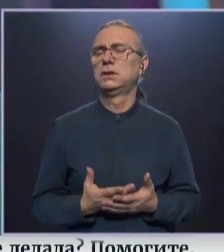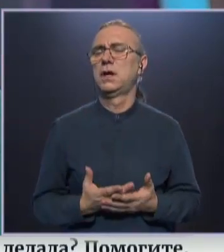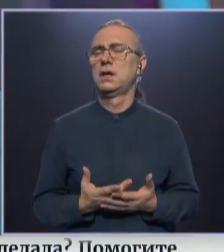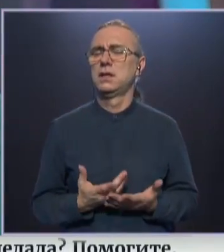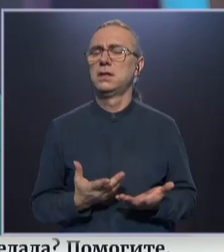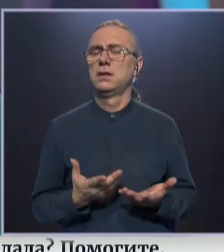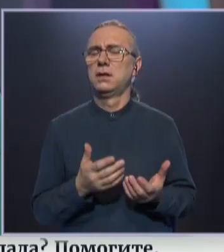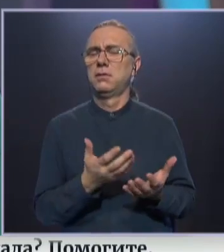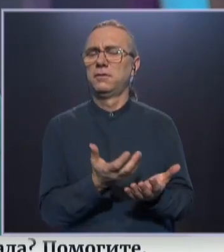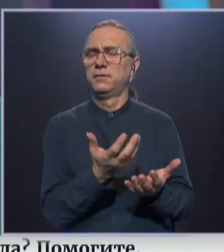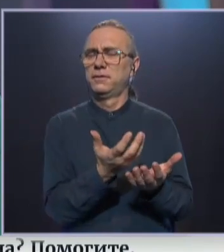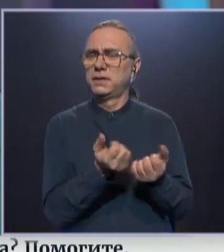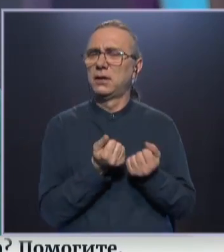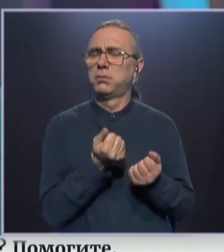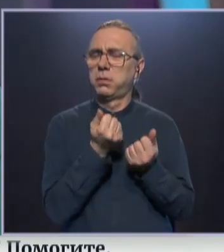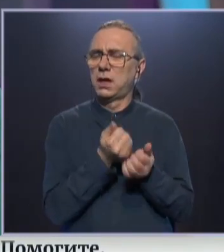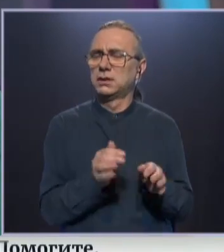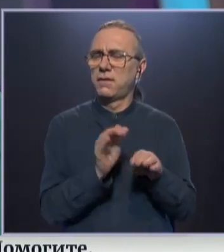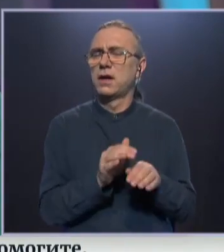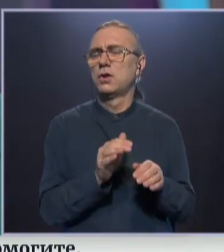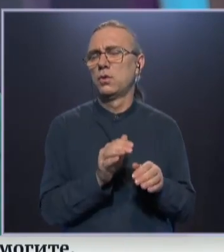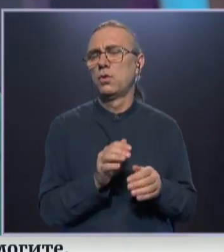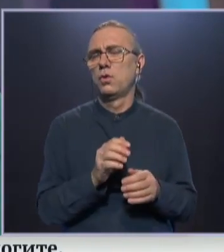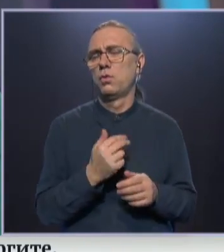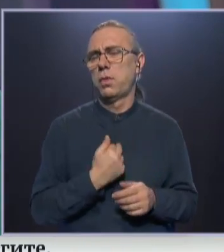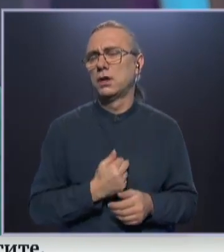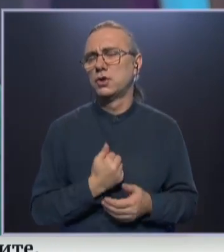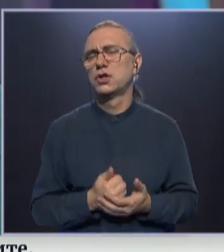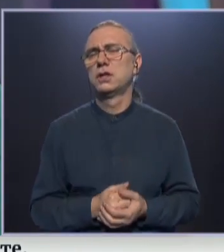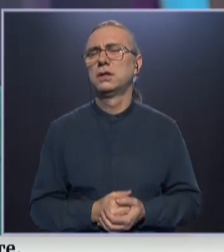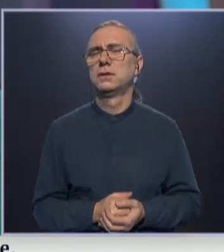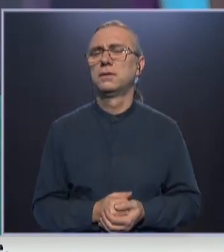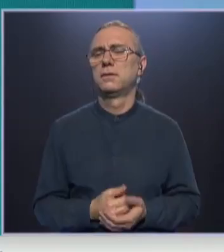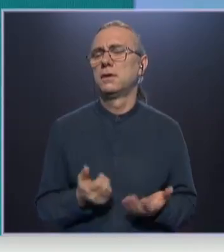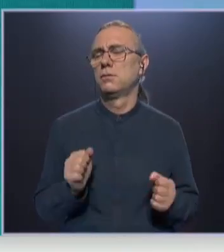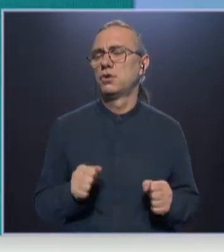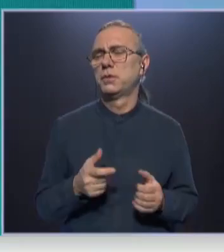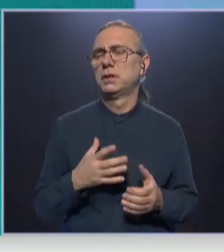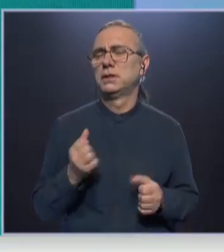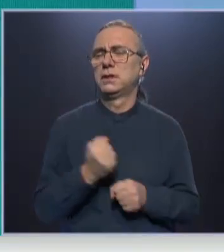все-таки сделать шаг уже на попятную вернув какое-то